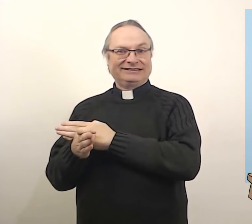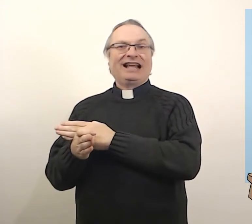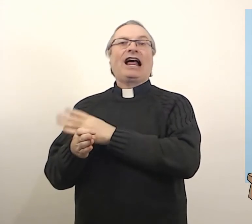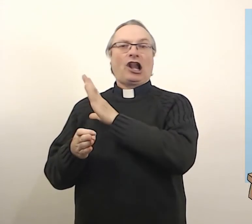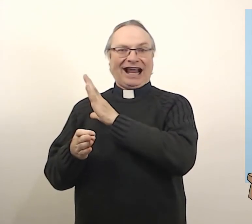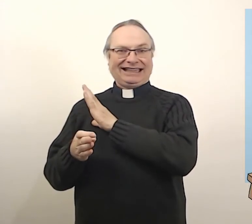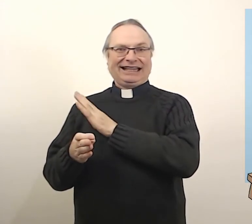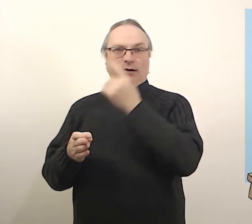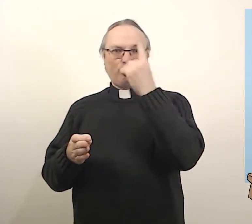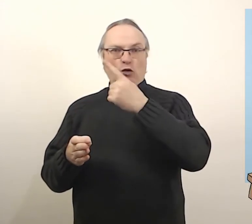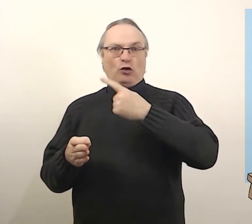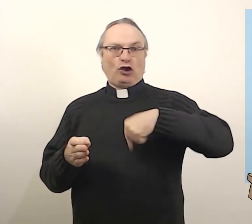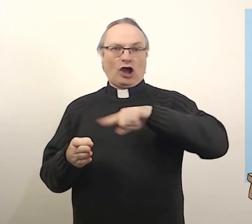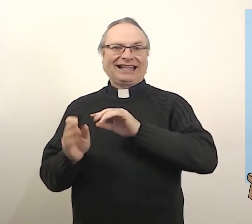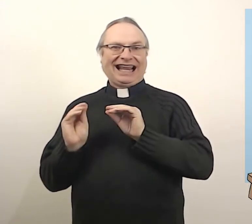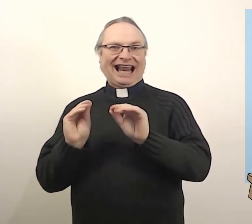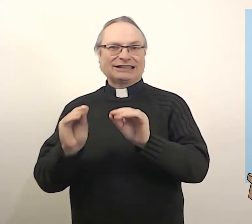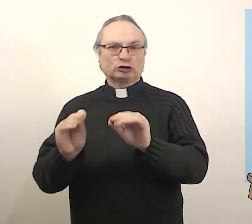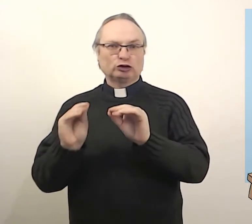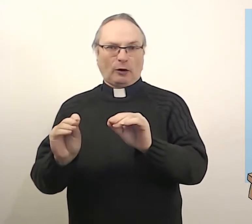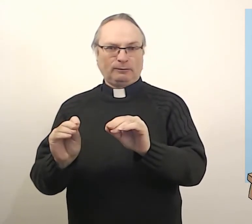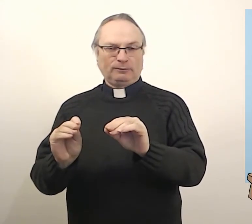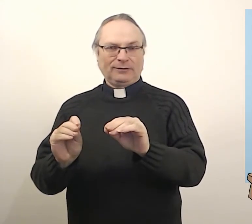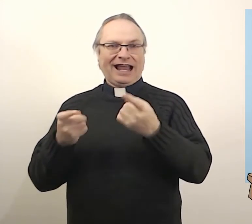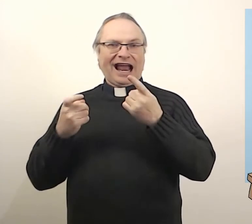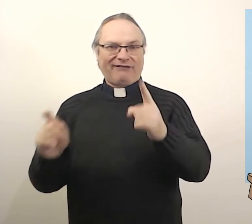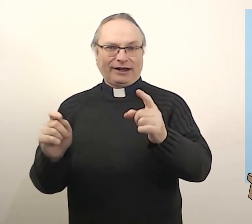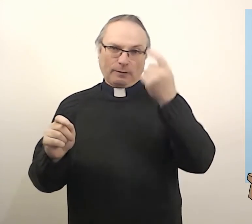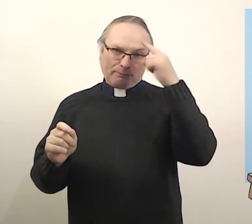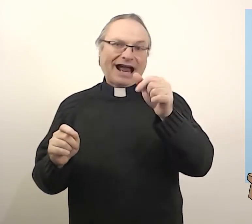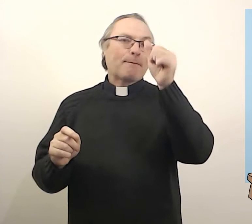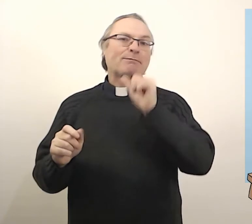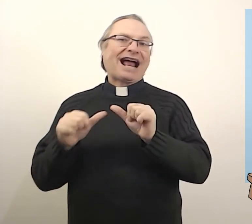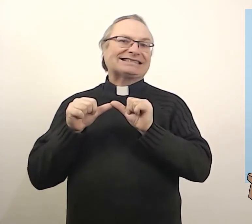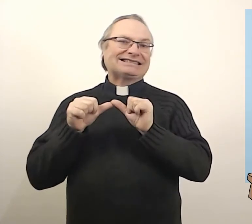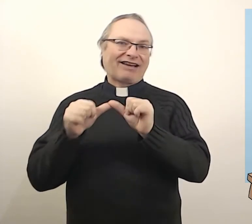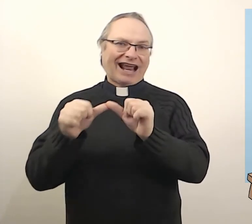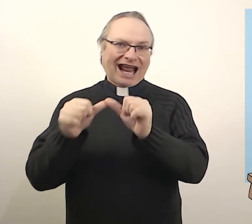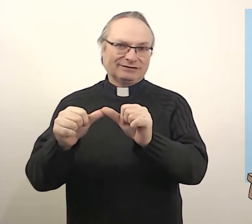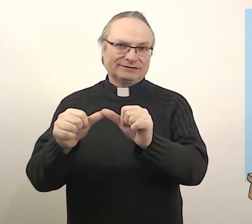l'a été pour notre instruction afin que, par la persévérance